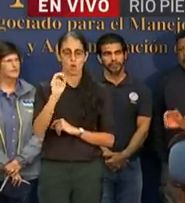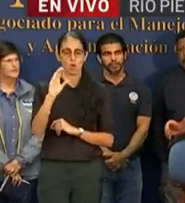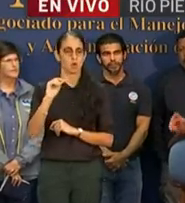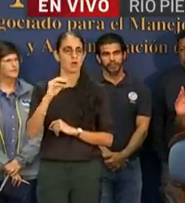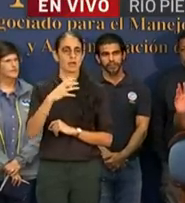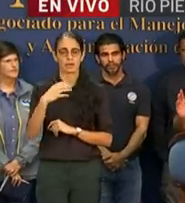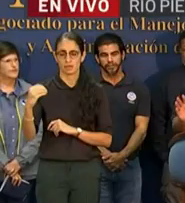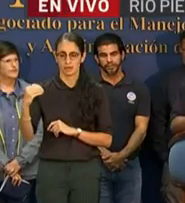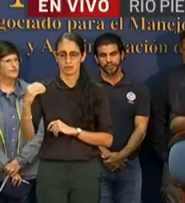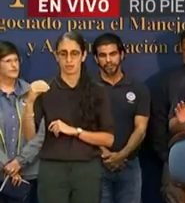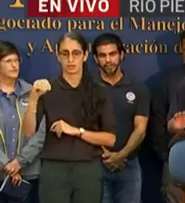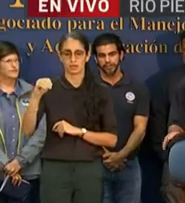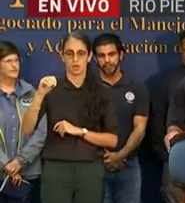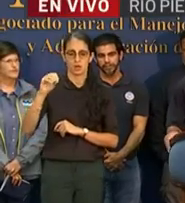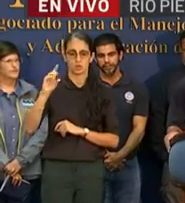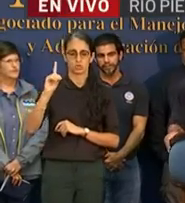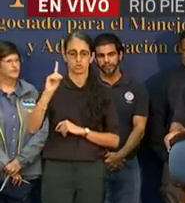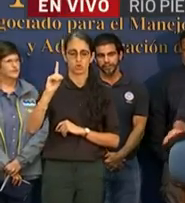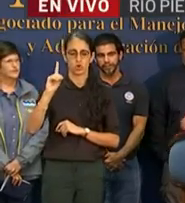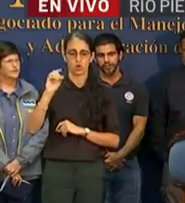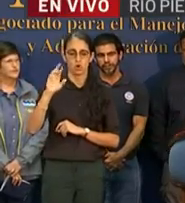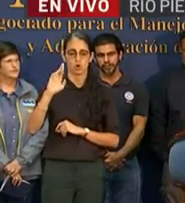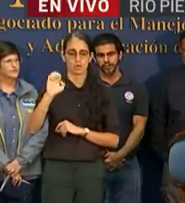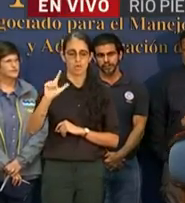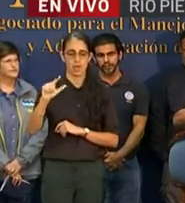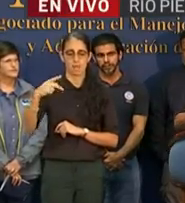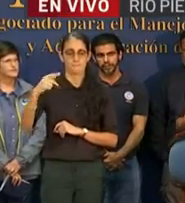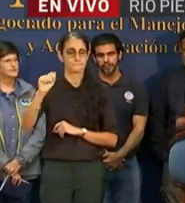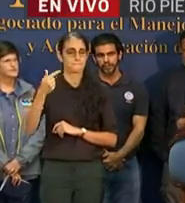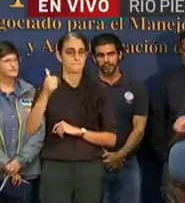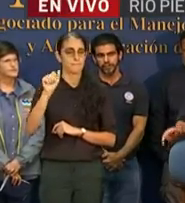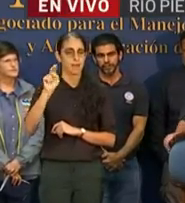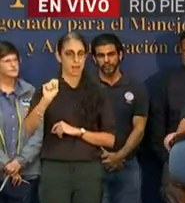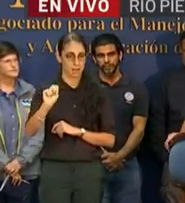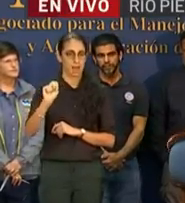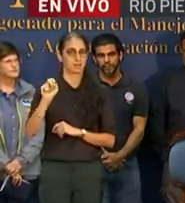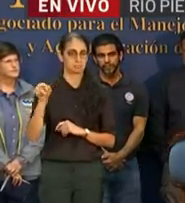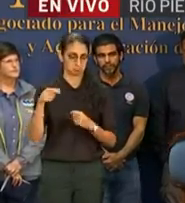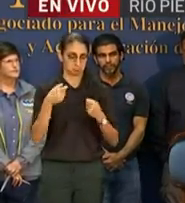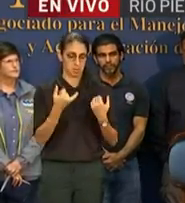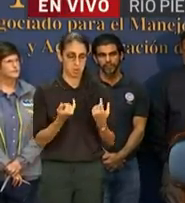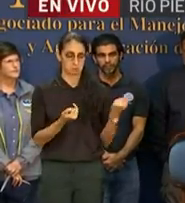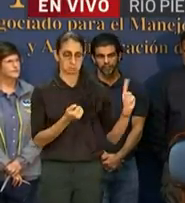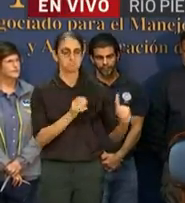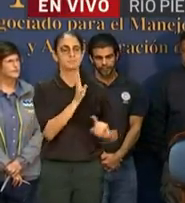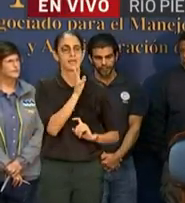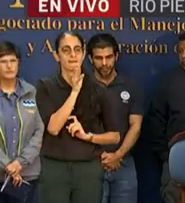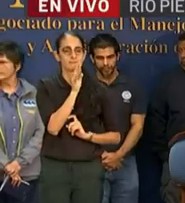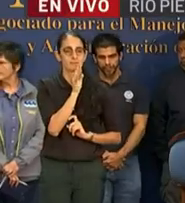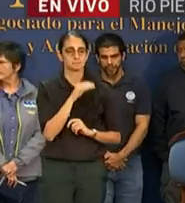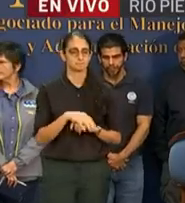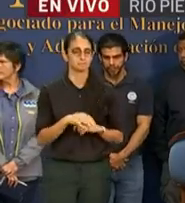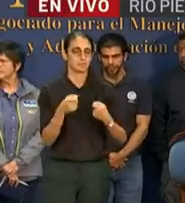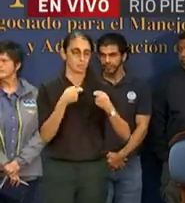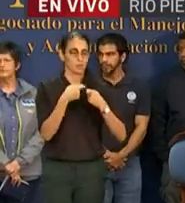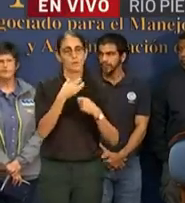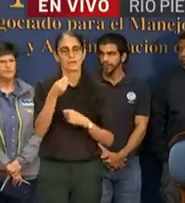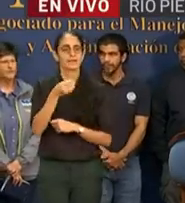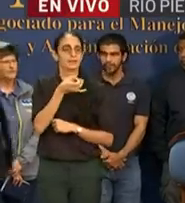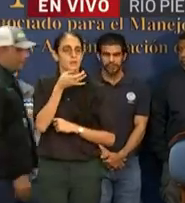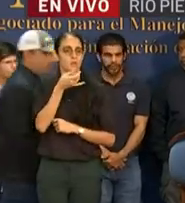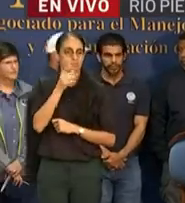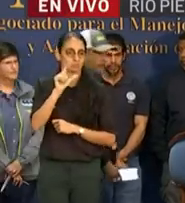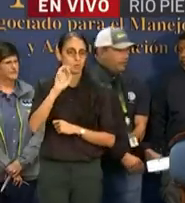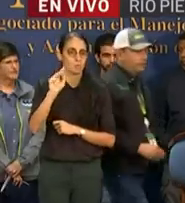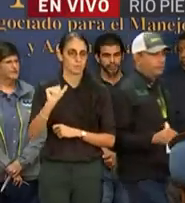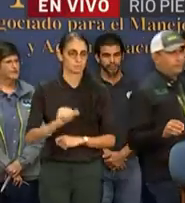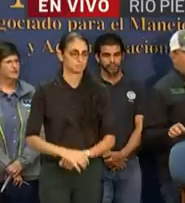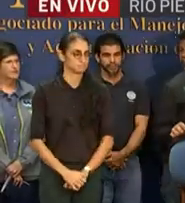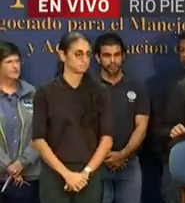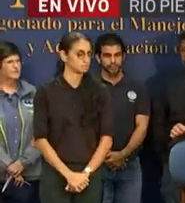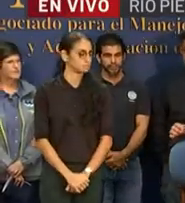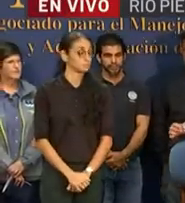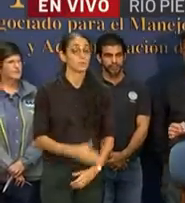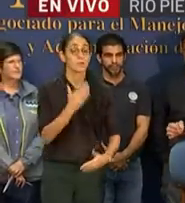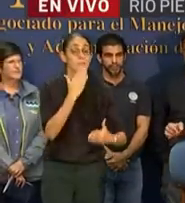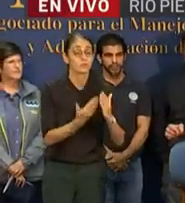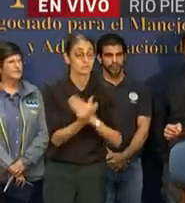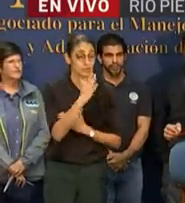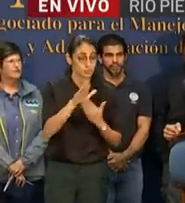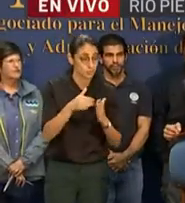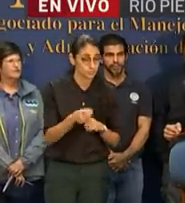EN LUGARES CERRILLO SEGUROS. MÍ